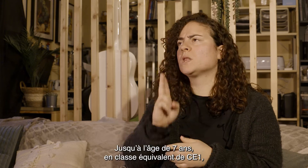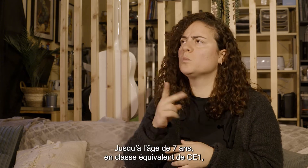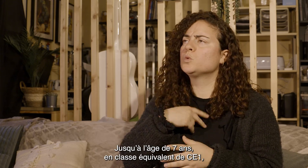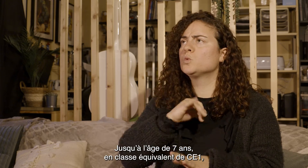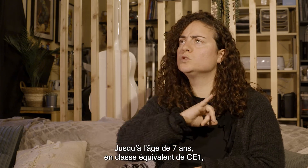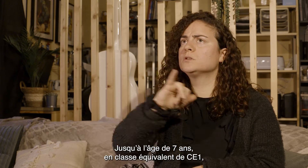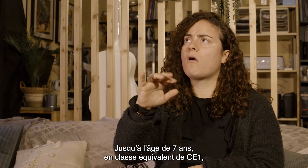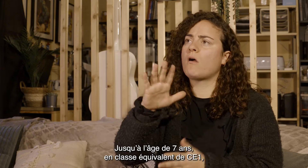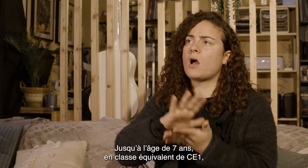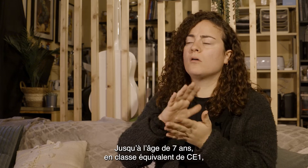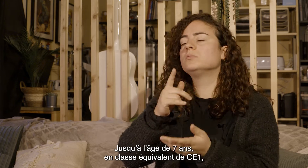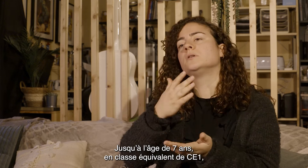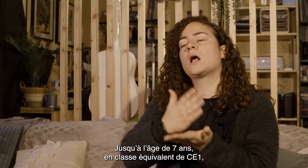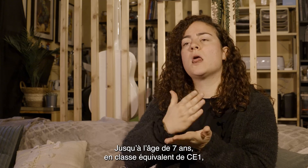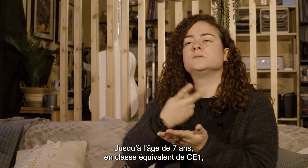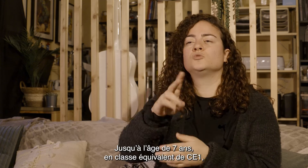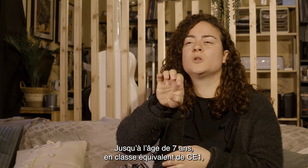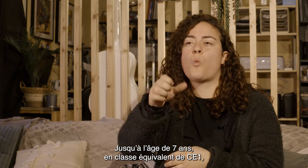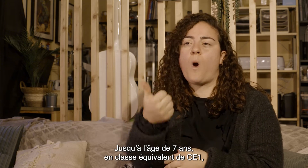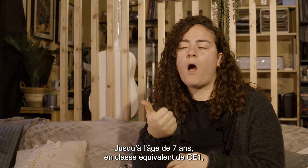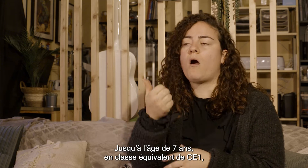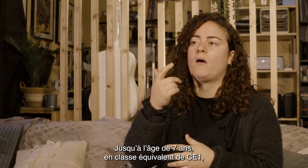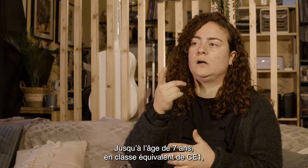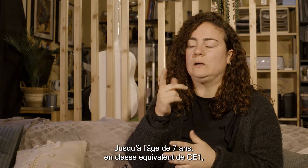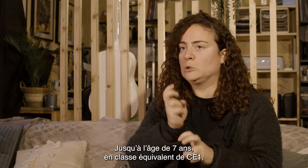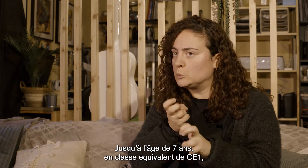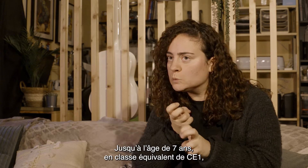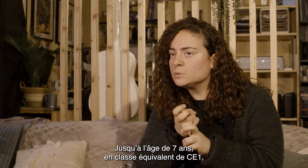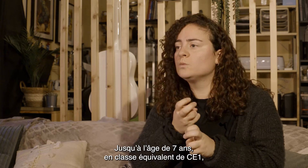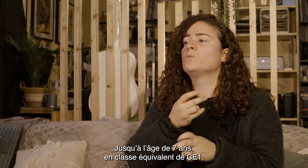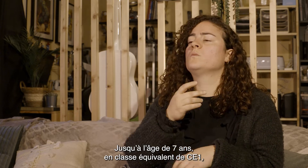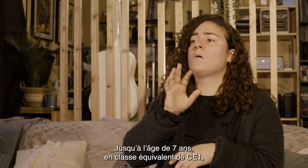Jusqu’à l’âge de 7 ans, en classe équivalent de CE1,